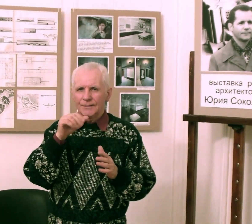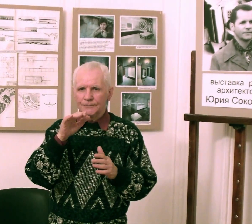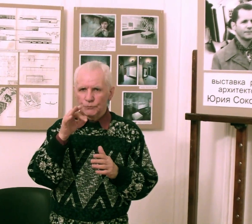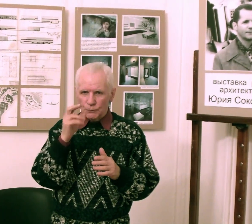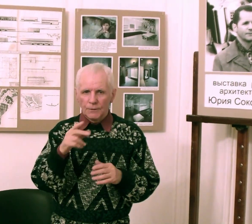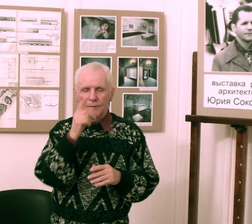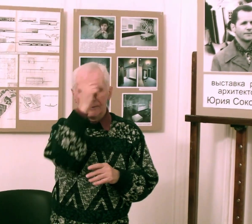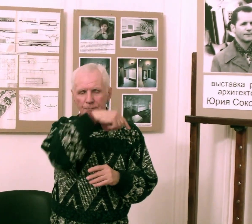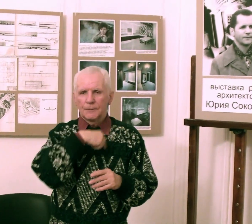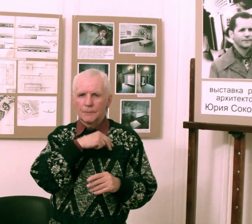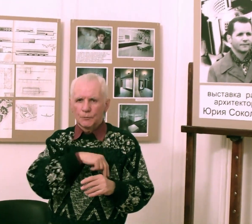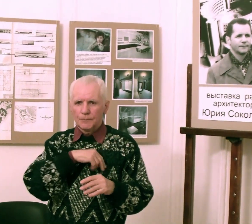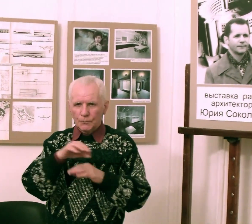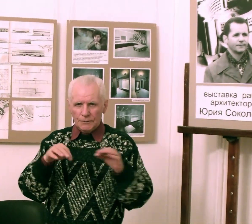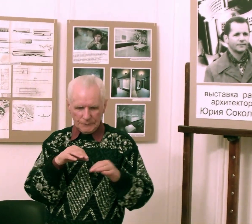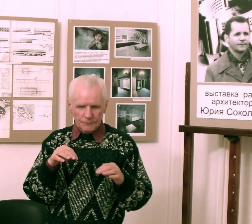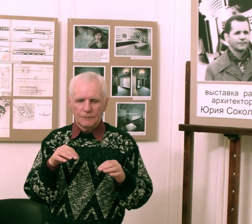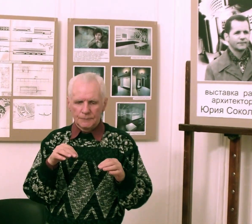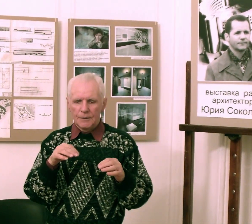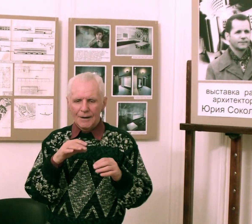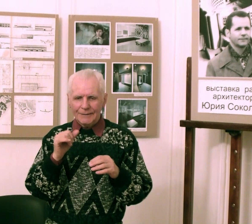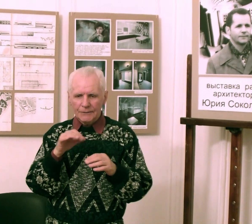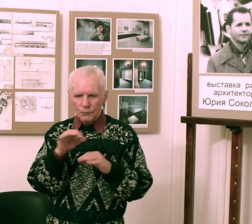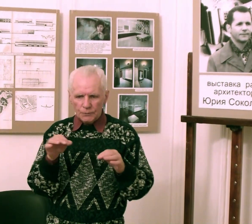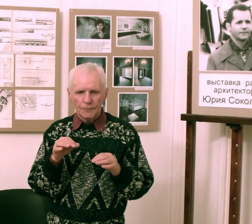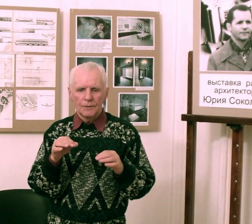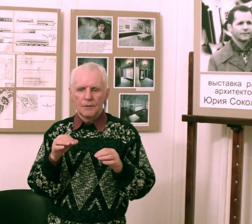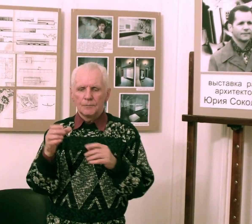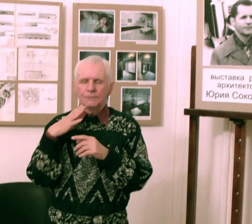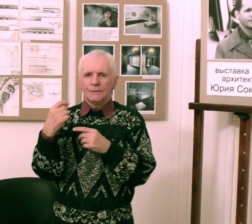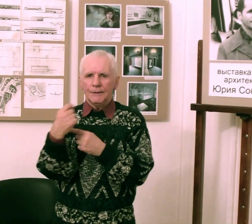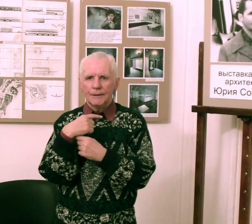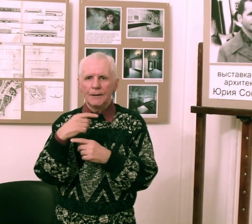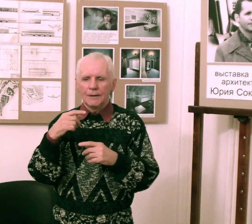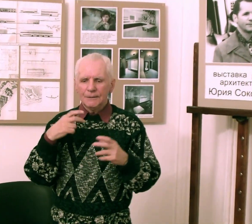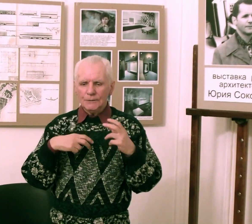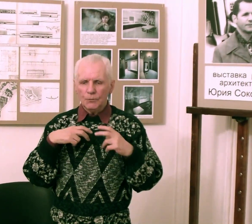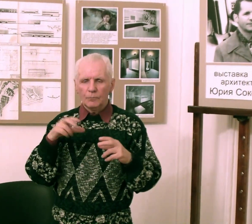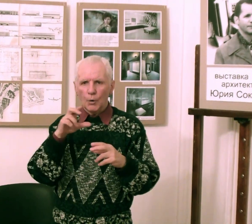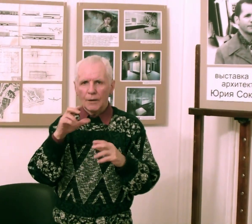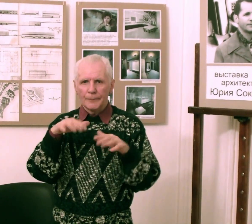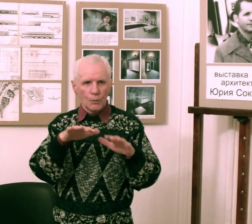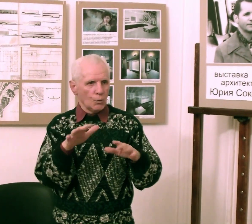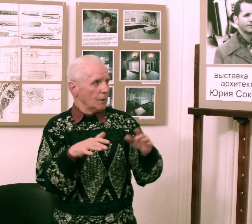где мне поручили разработать проект здания Института биологии моря